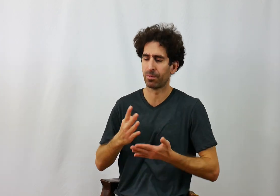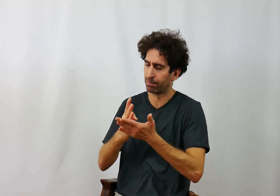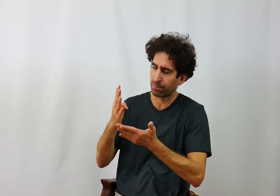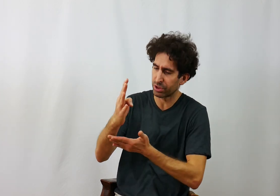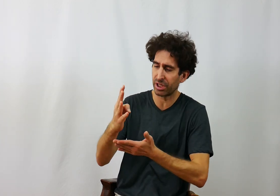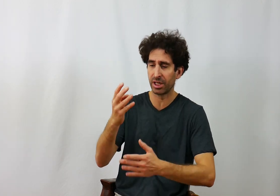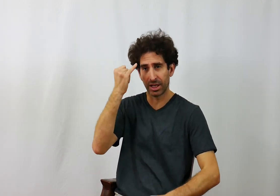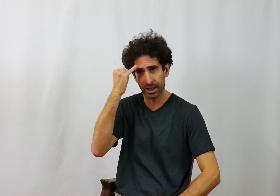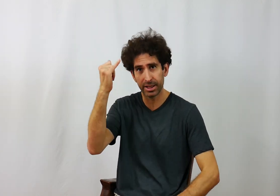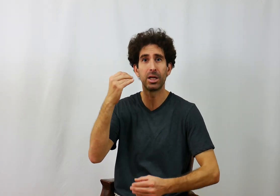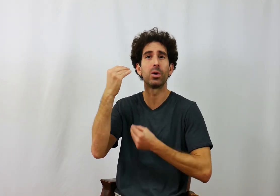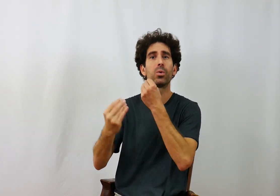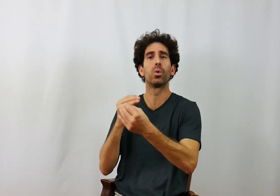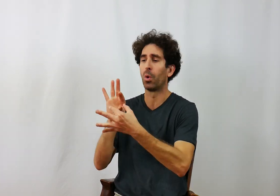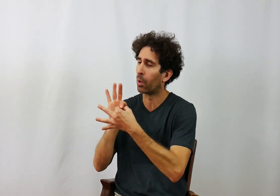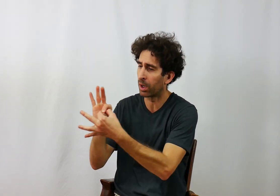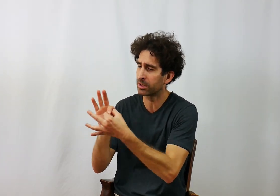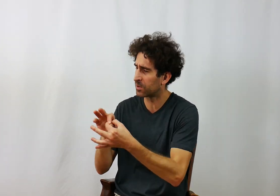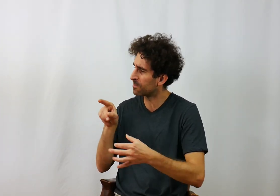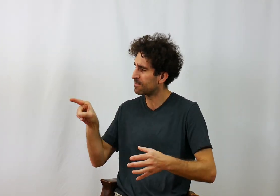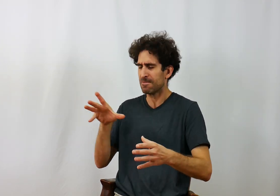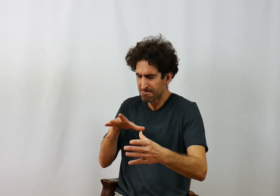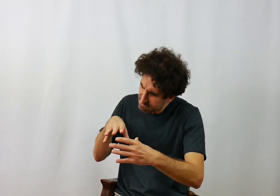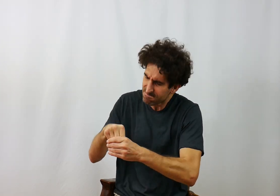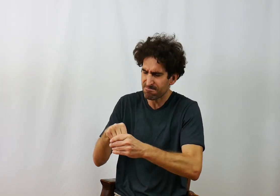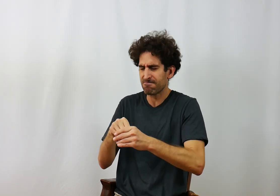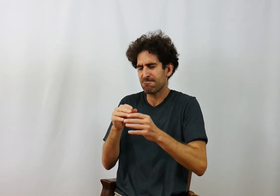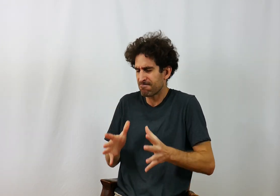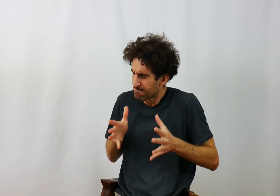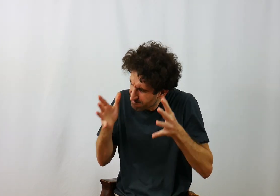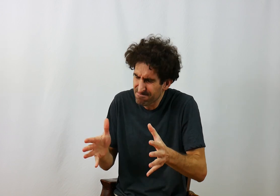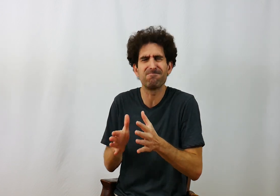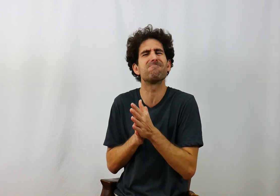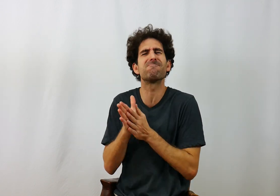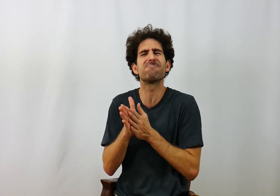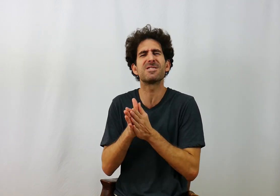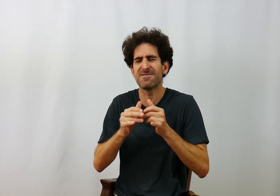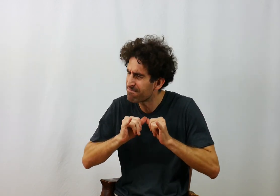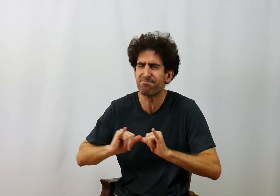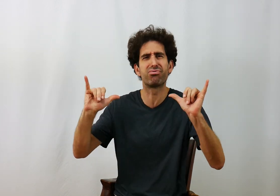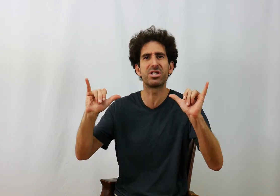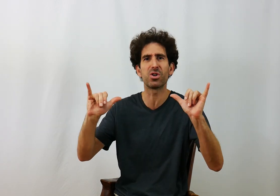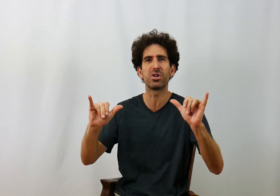Que ce soit dans les projets, les idées ou les relations, cette personne s'engage avec une énorme motivation.